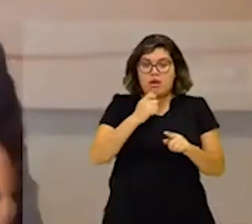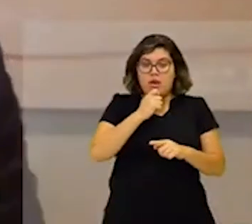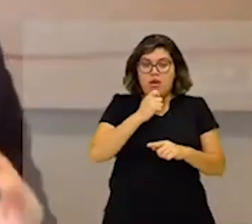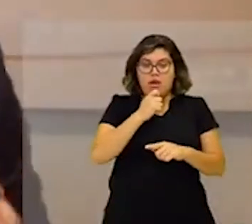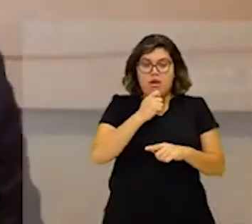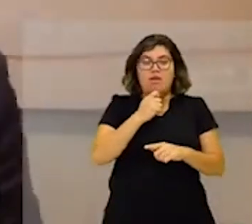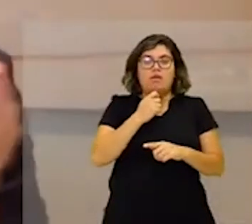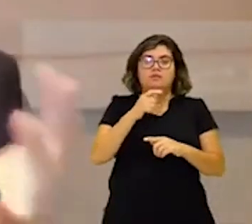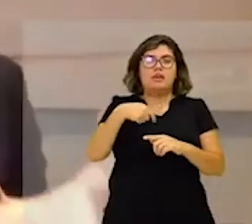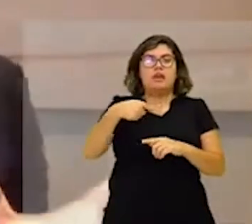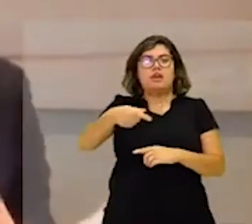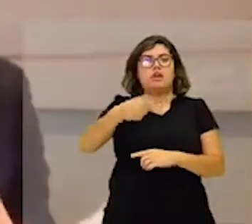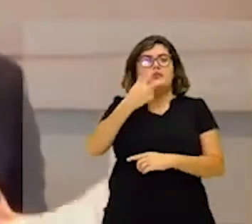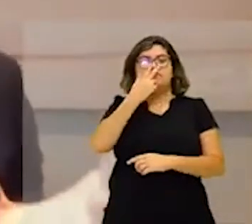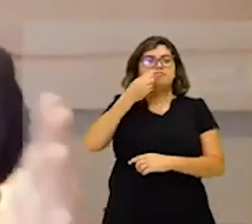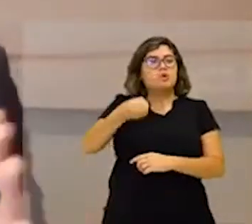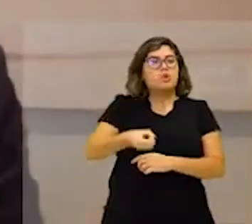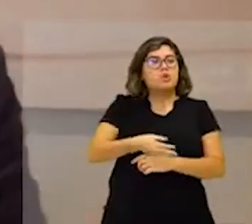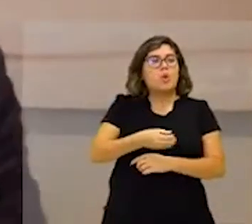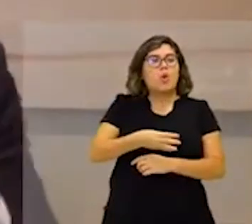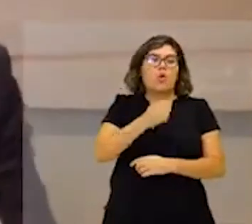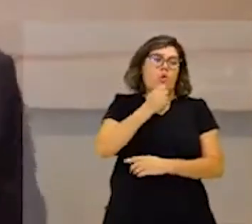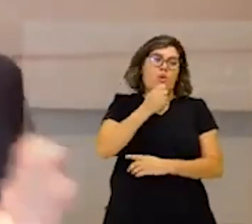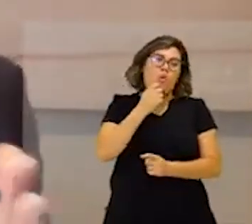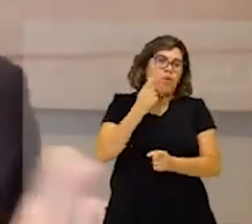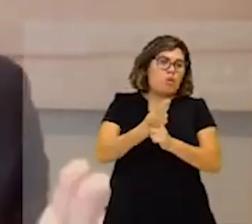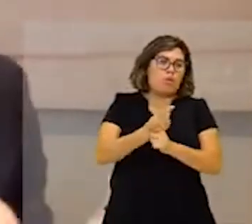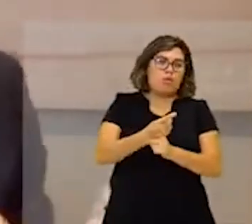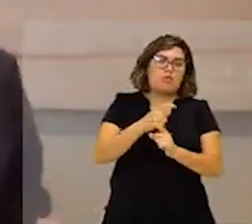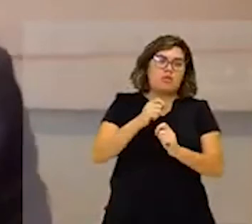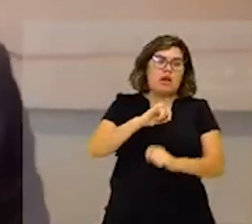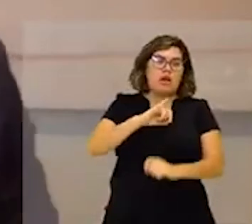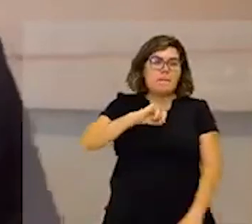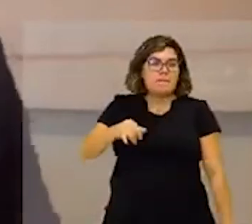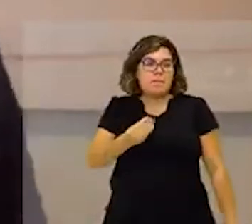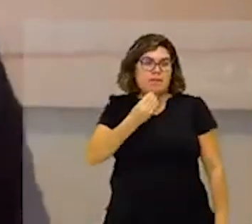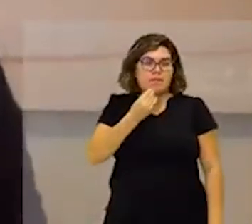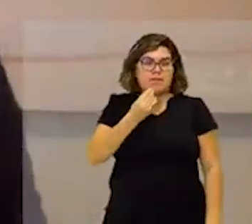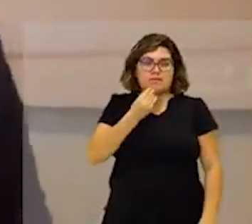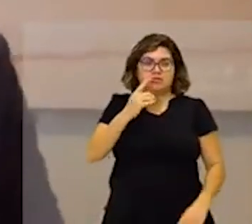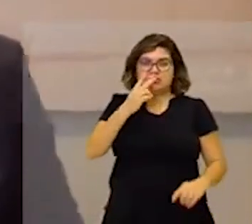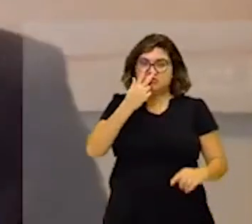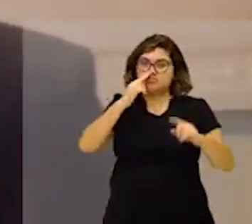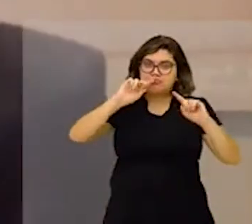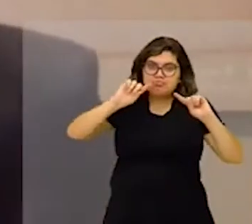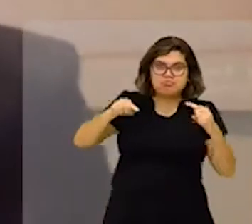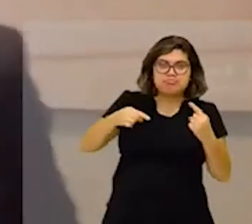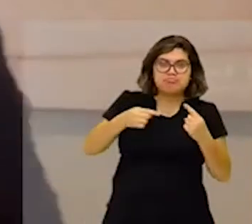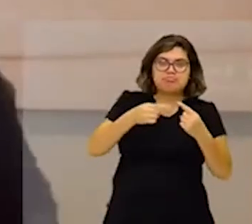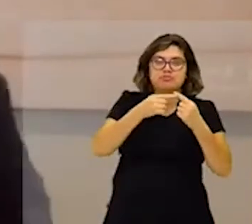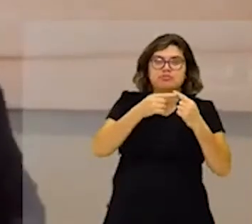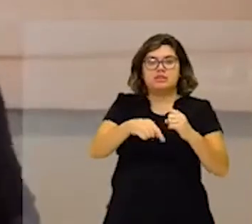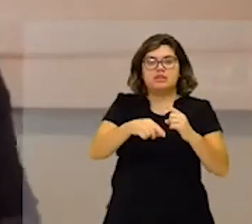novo não se encontrou naquela oportunidade uma equação adequada para esse resultado eu queria